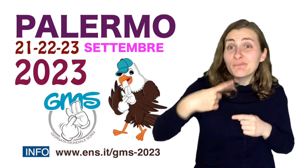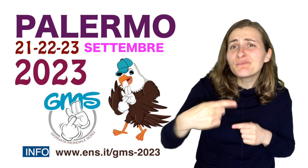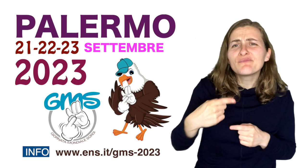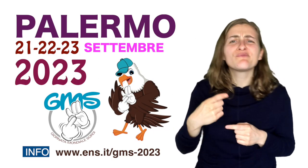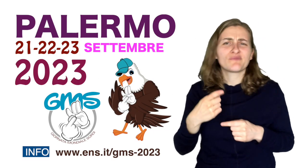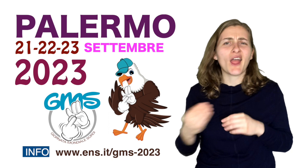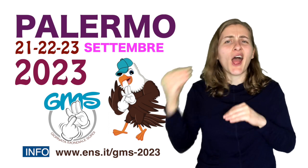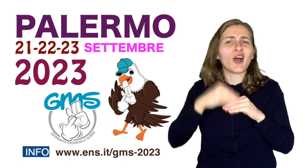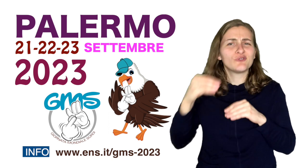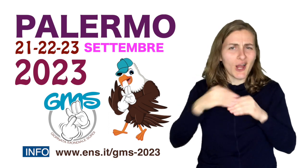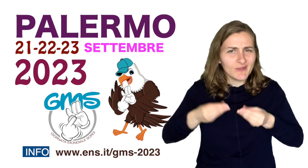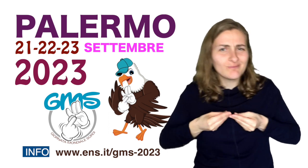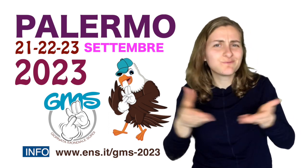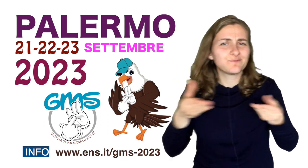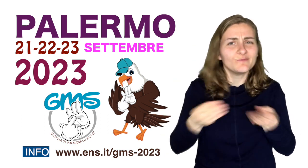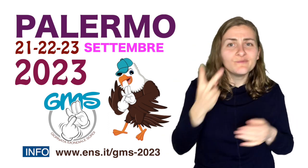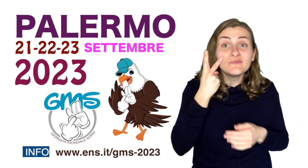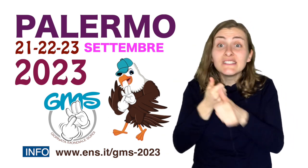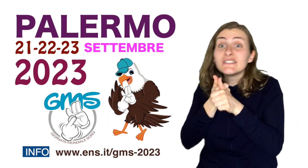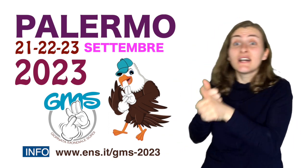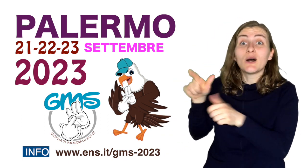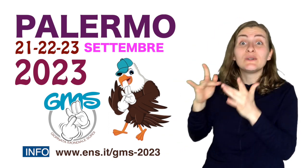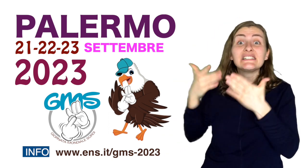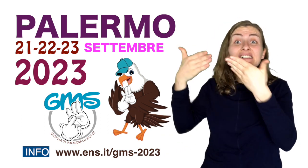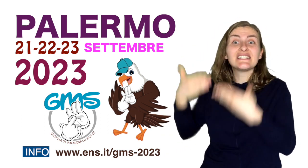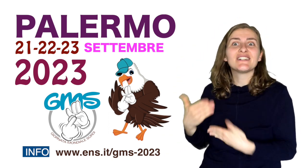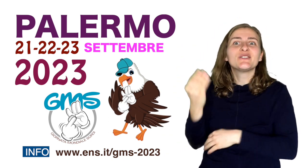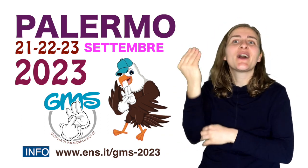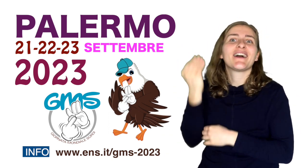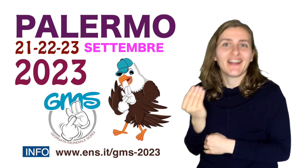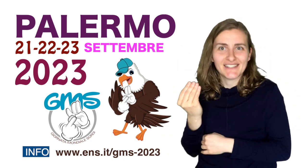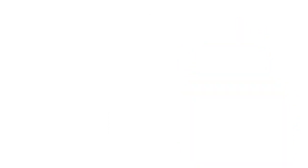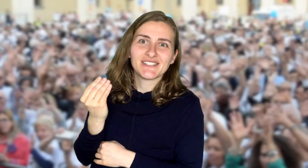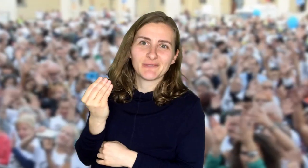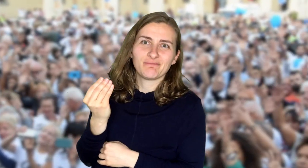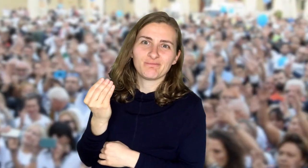Presto vi daremo altri aggiornamenti, tutte le informazioni utili saranno pubblicate sul sito ufficiale dell’ENS.